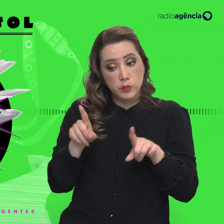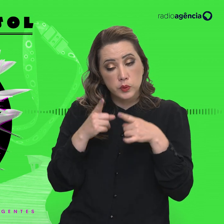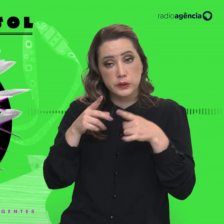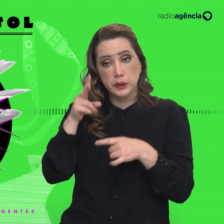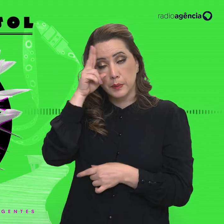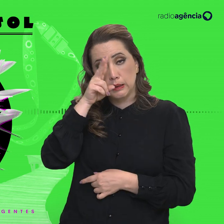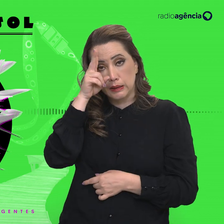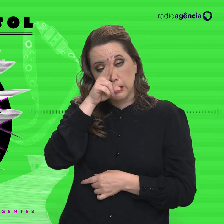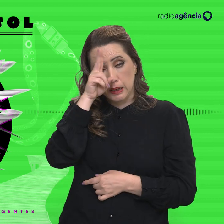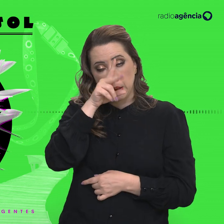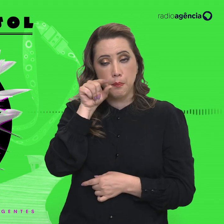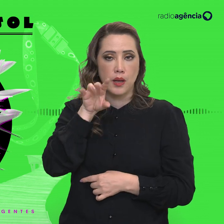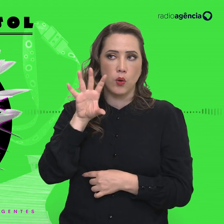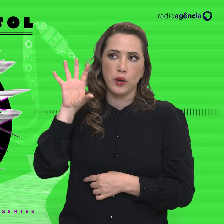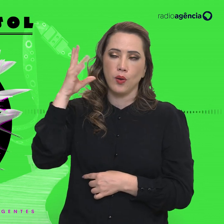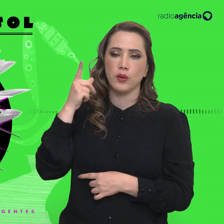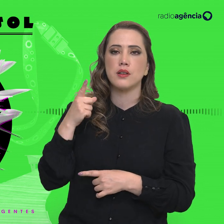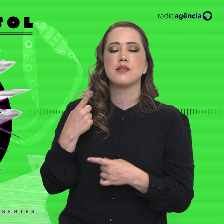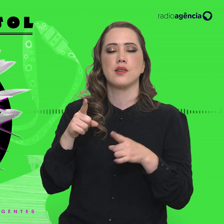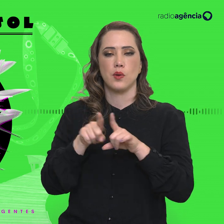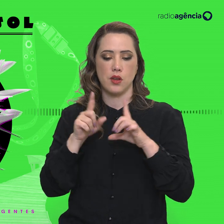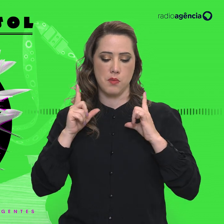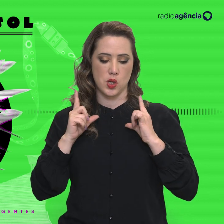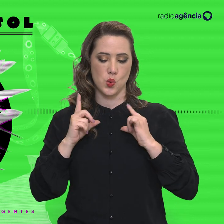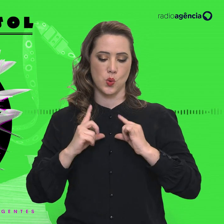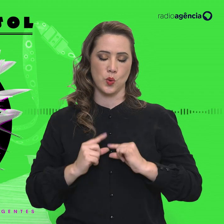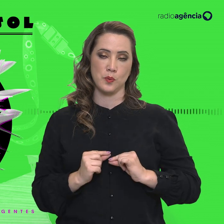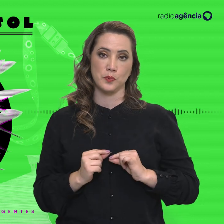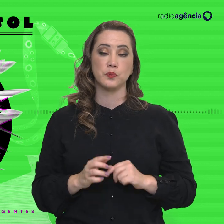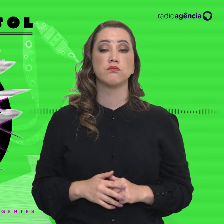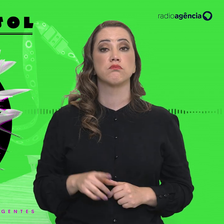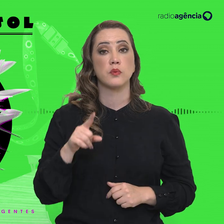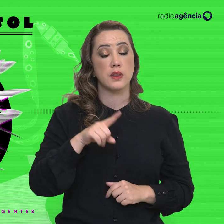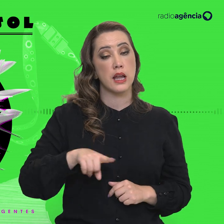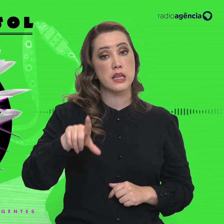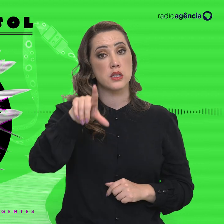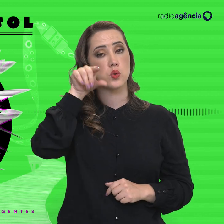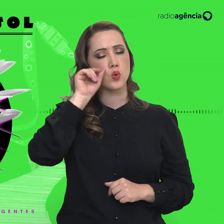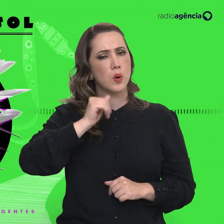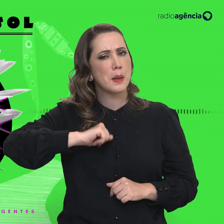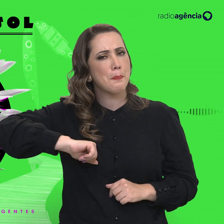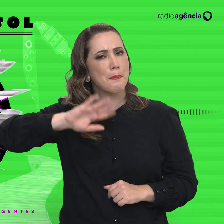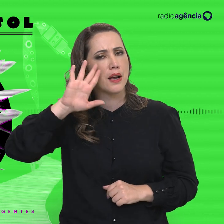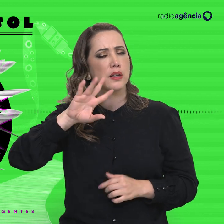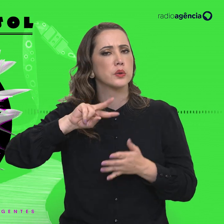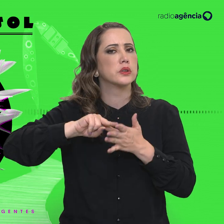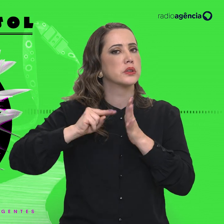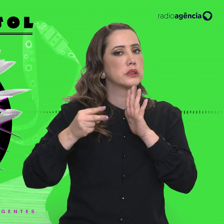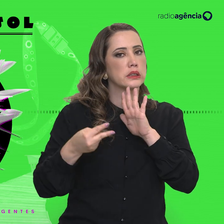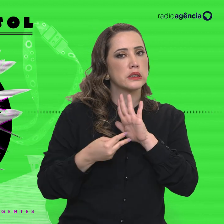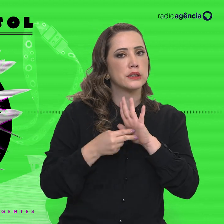traz um cordão de girassol, que dá título ao episódio. Essa escolha ultrapassa o sentido figurado que a gente tinha dado